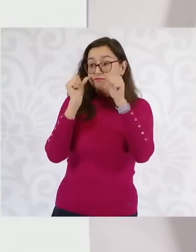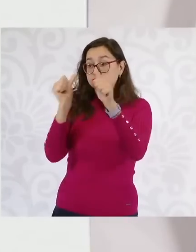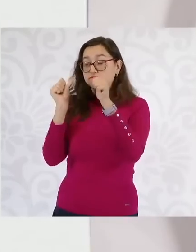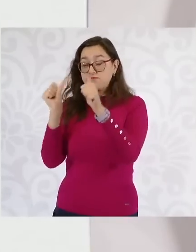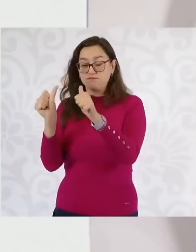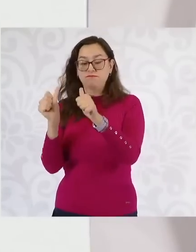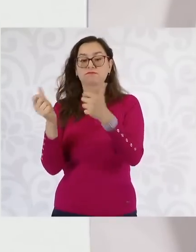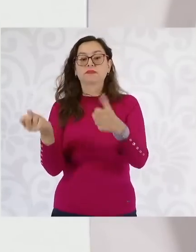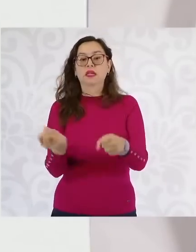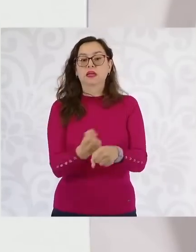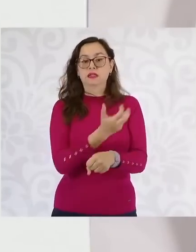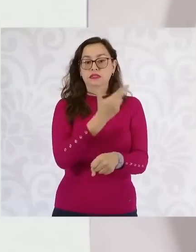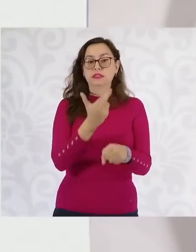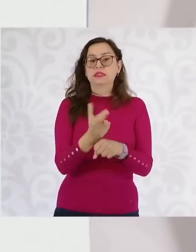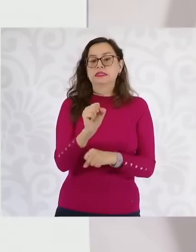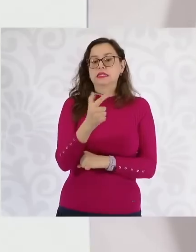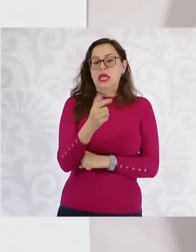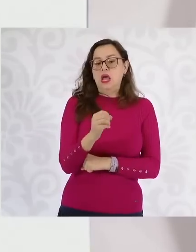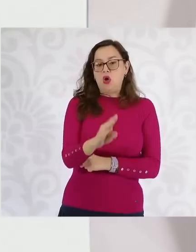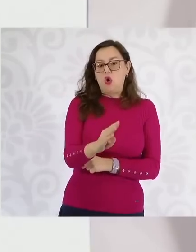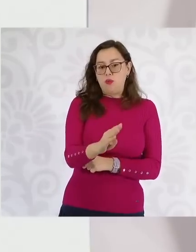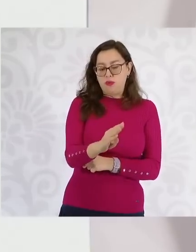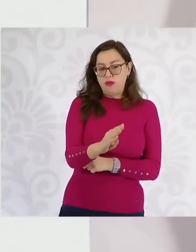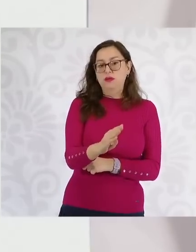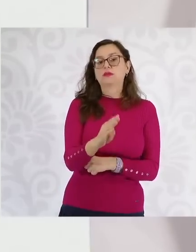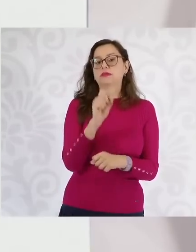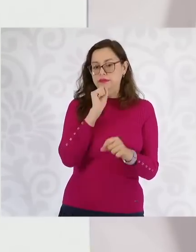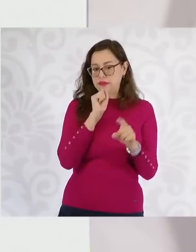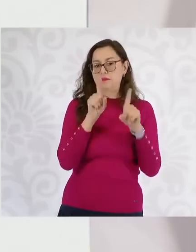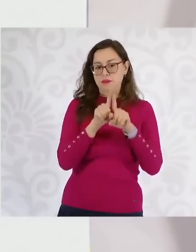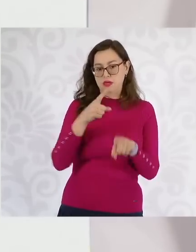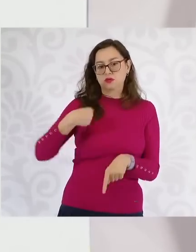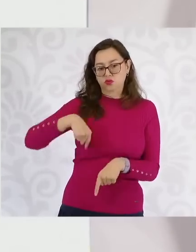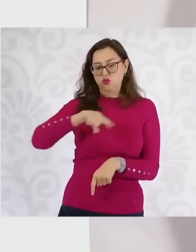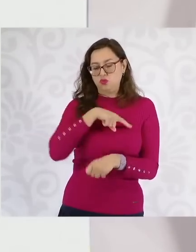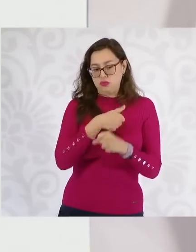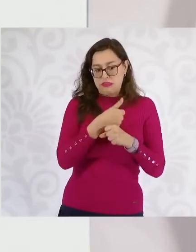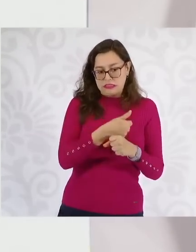secretaria de gobernación a través del área de víctimas también está en contacto ya con